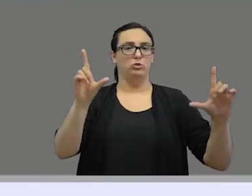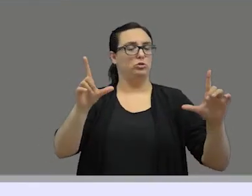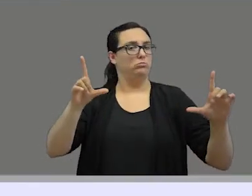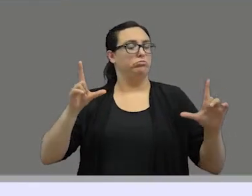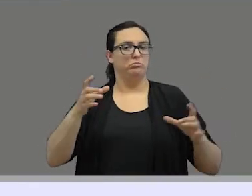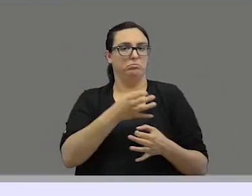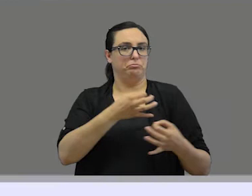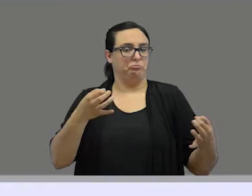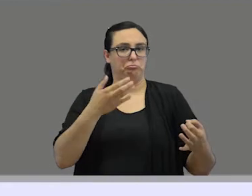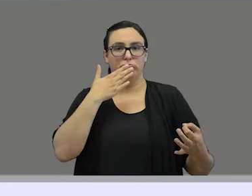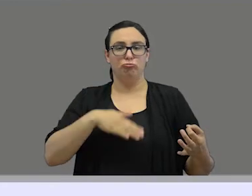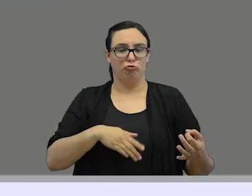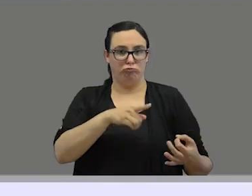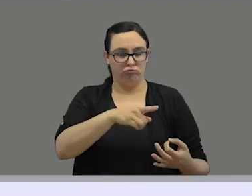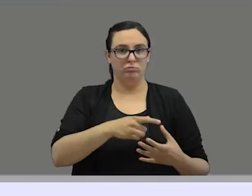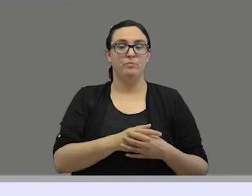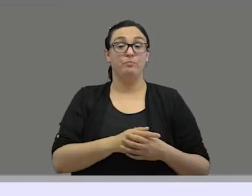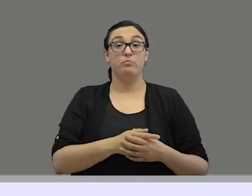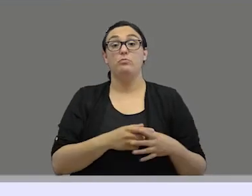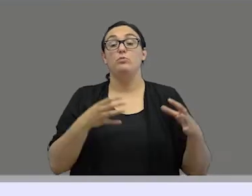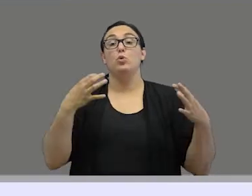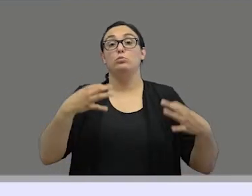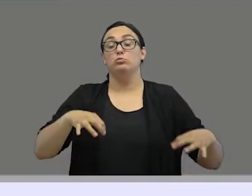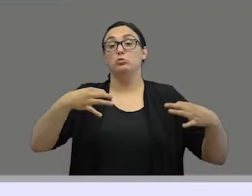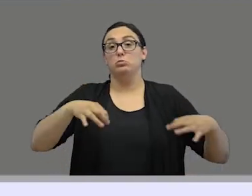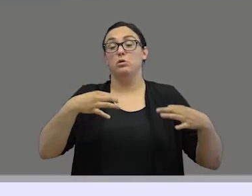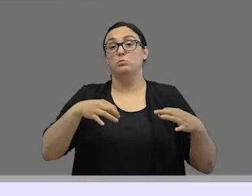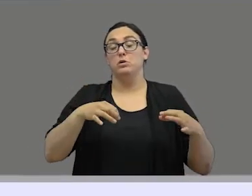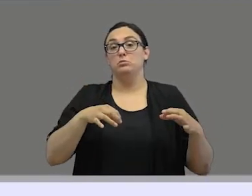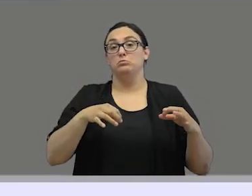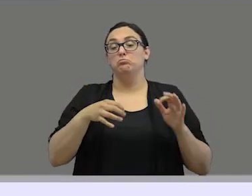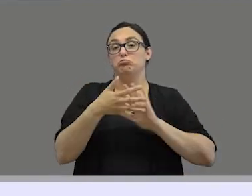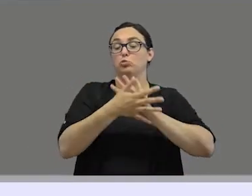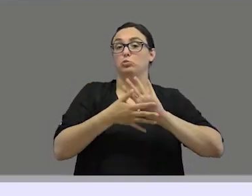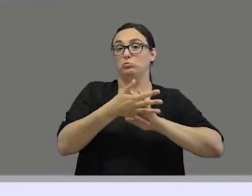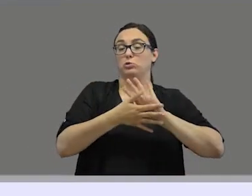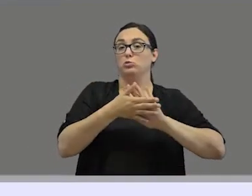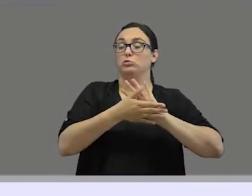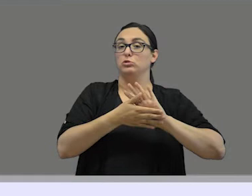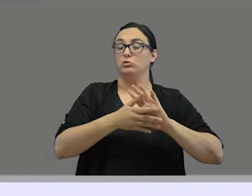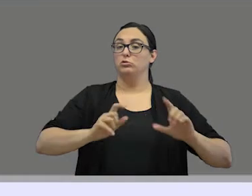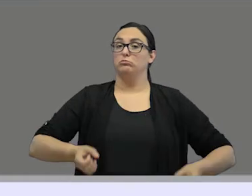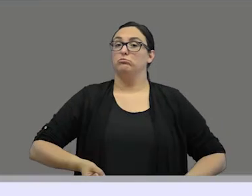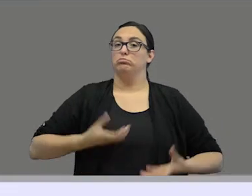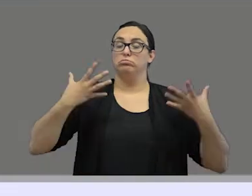In der Regel bietet Gebärdensprache, die von einem gehörlosen Gebärdenmuttersprachler verwendet wird,